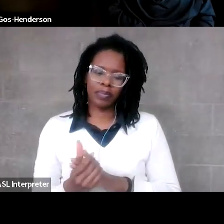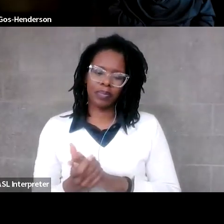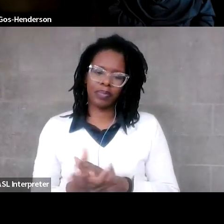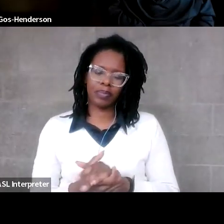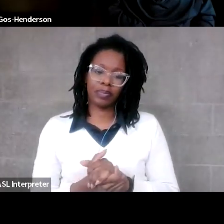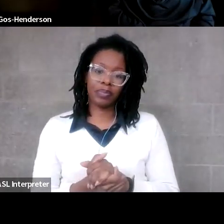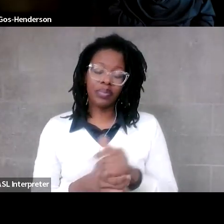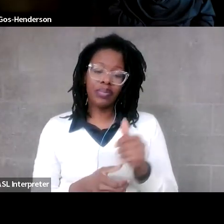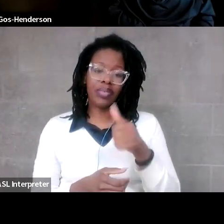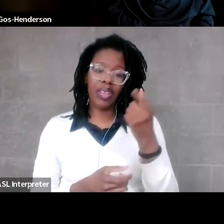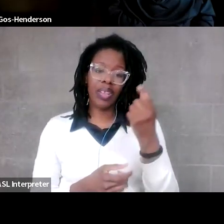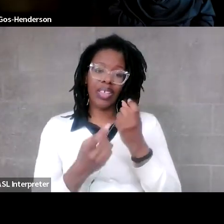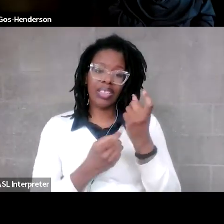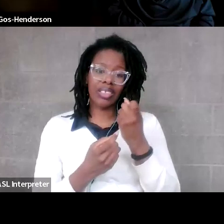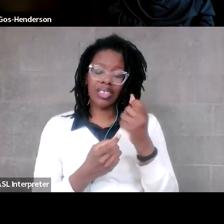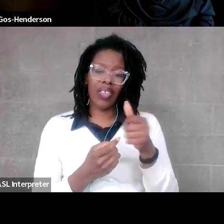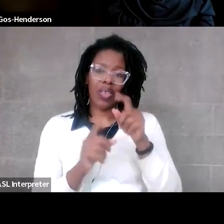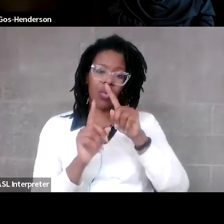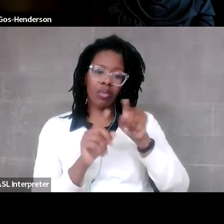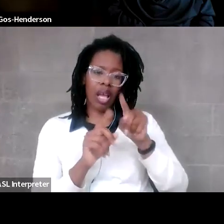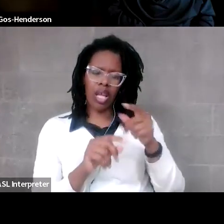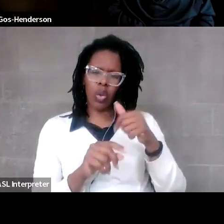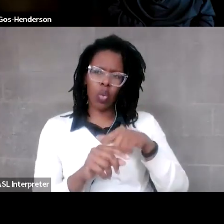¿Alguien más tiene algo que responder? Sé que compartimos muy buenos recursos